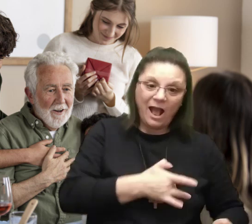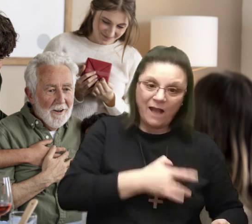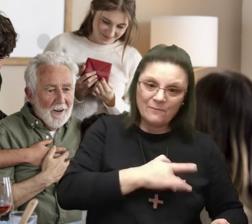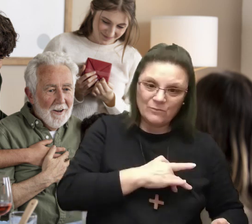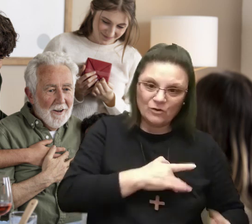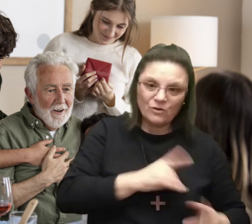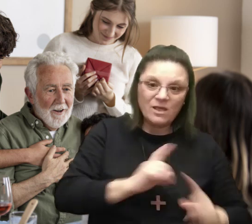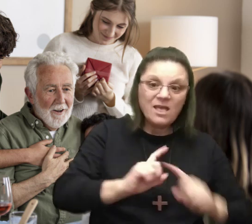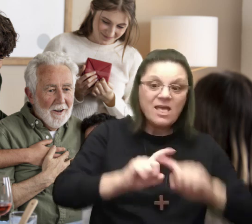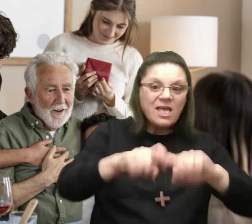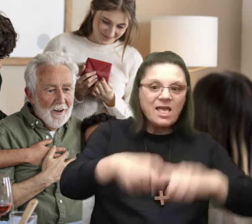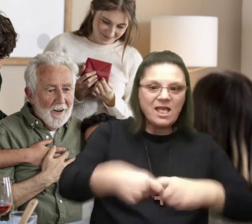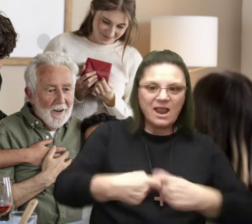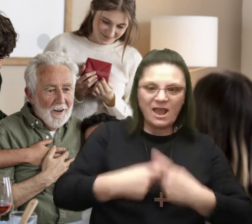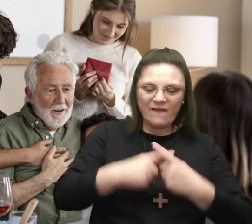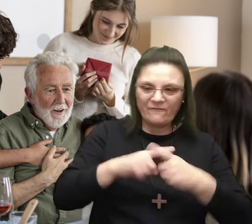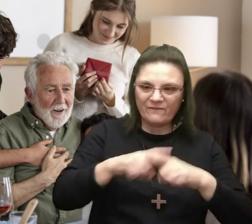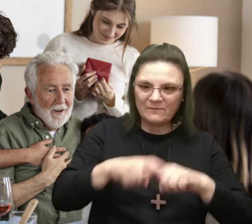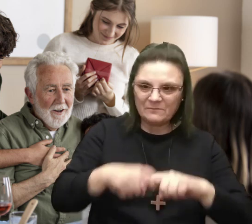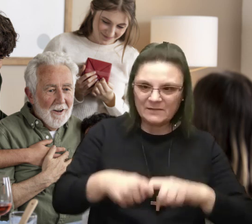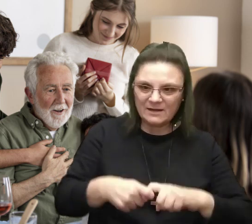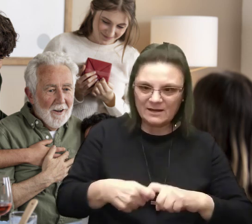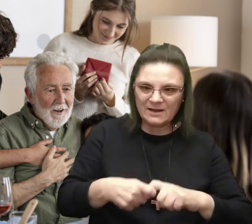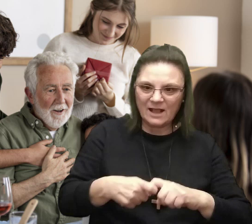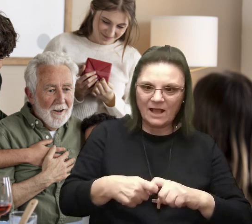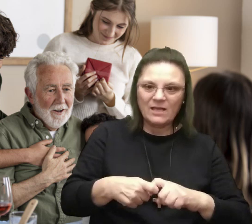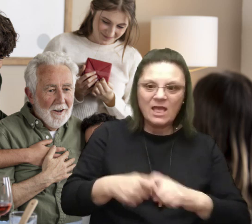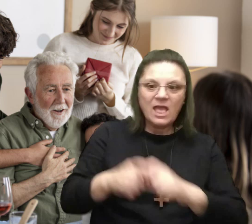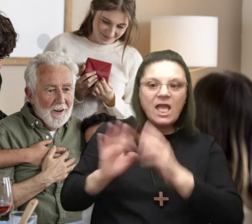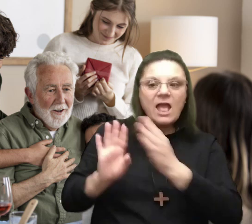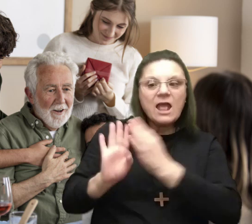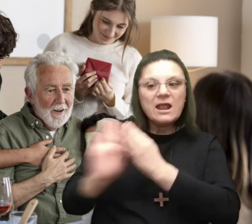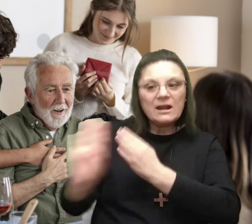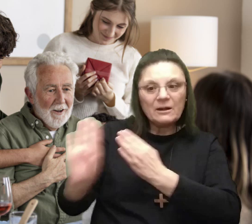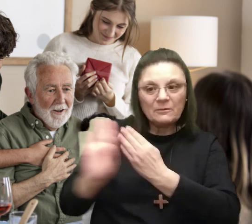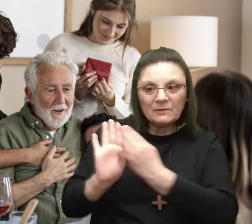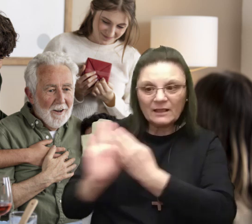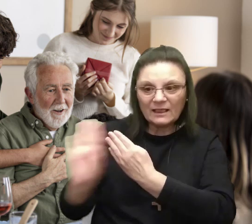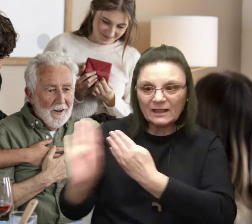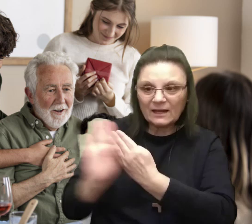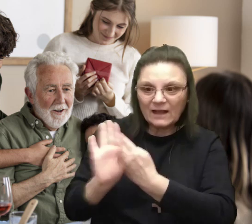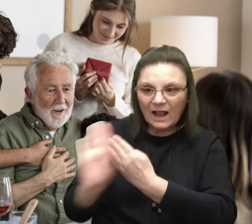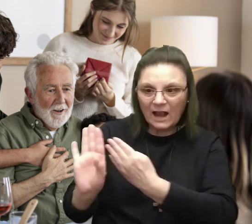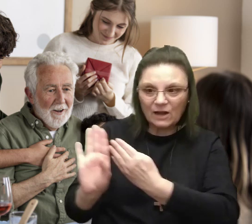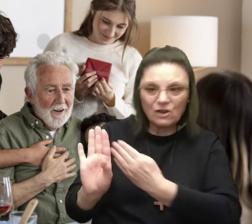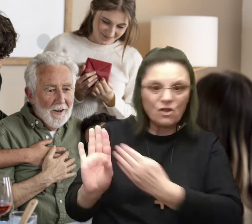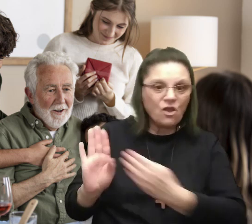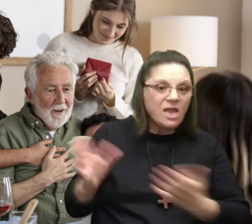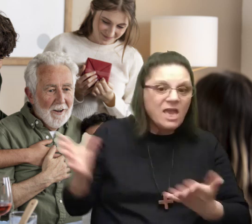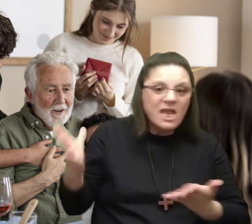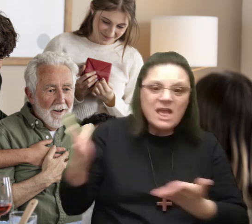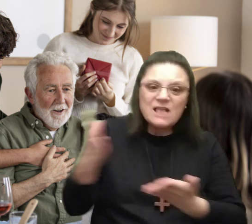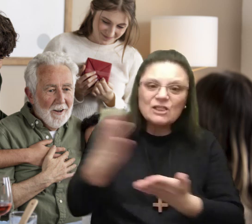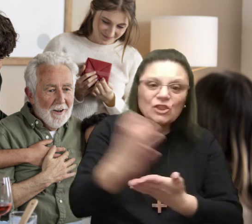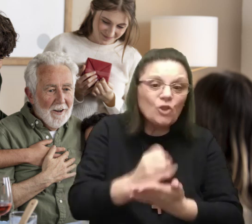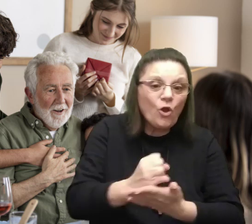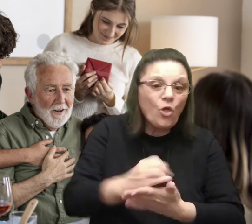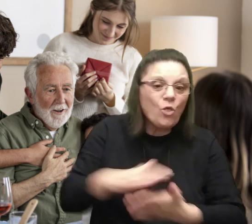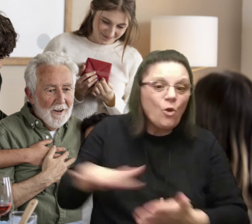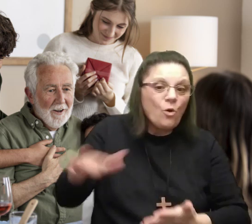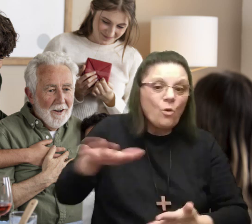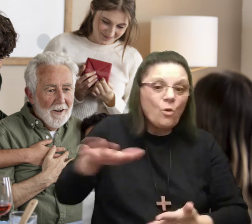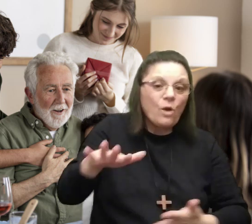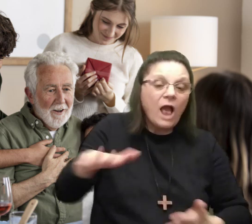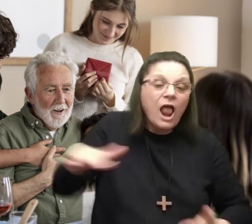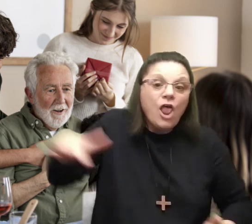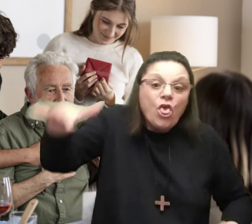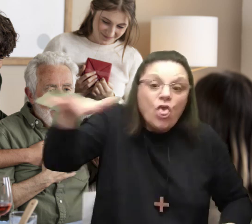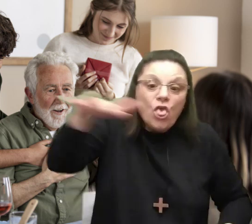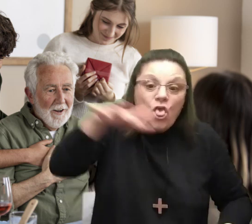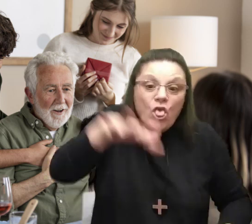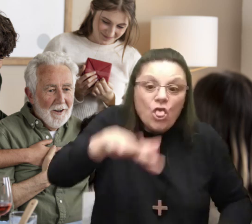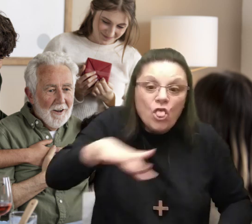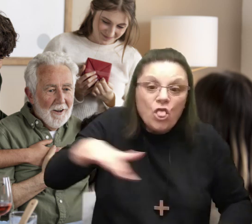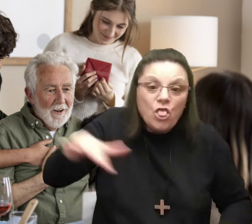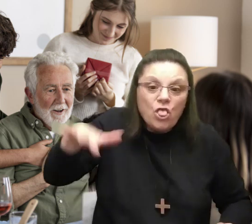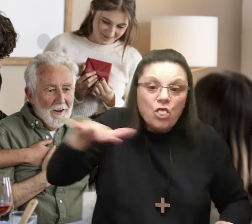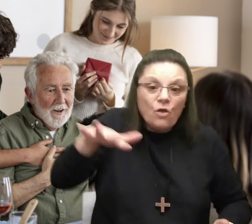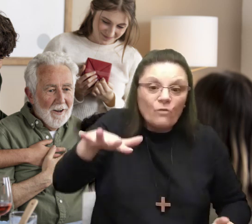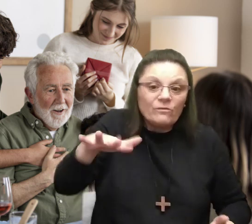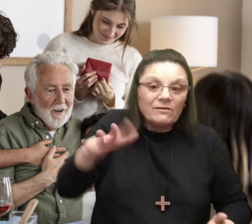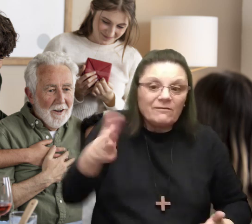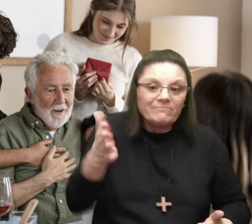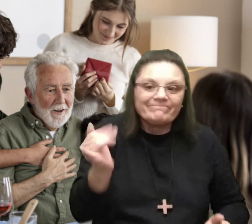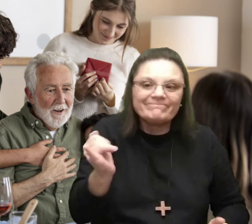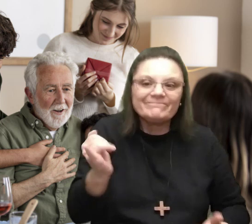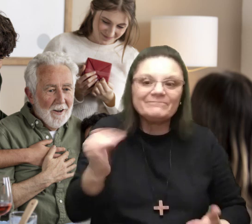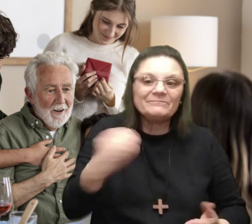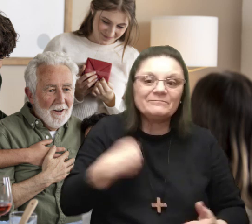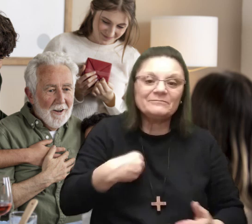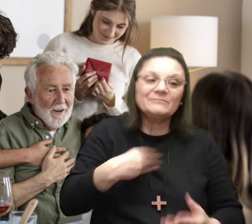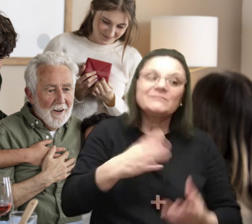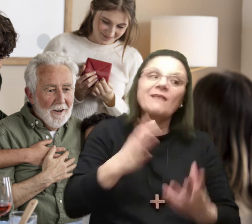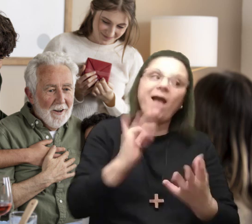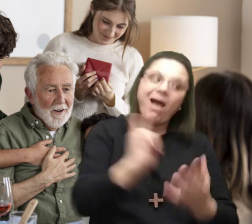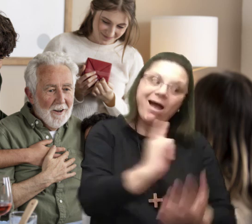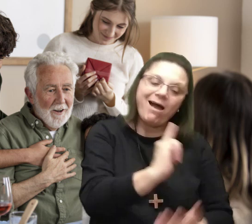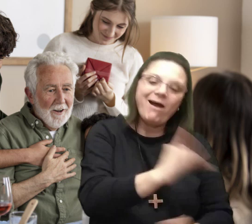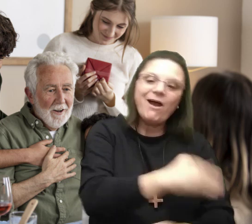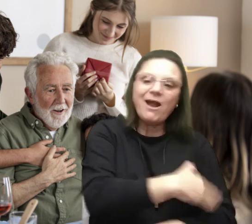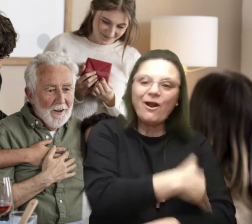en cuanto hagamos por la unidad y el amor en la familia, en el vecindario y en todo